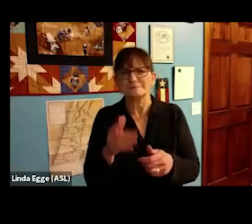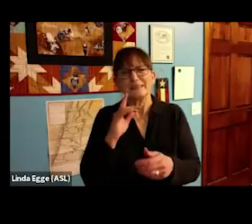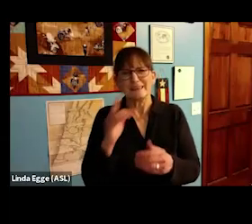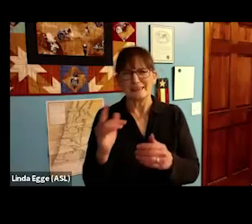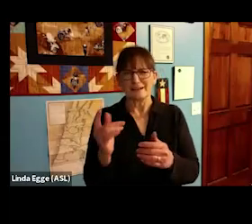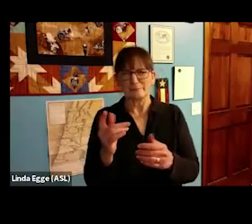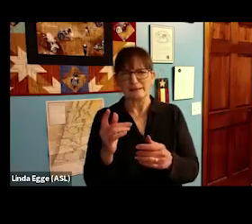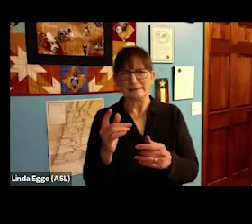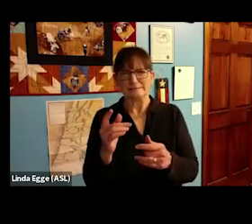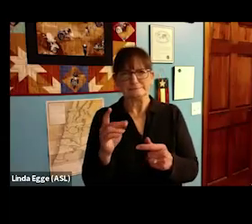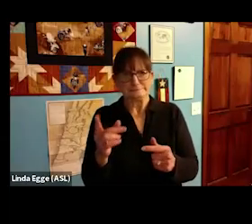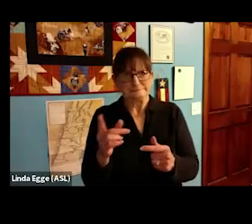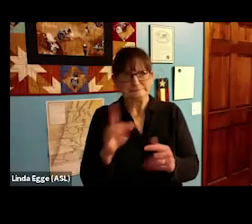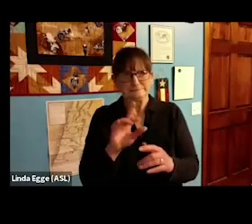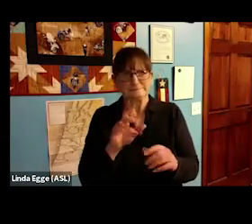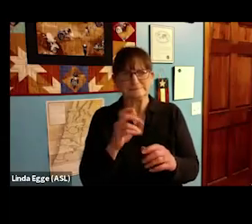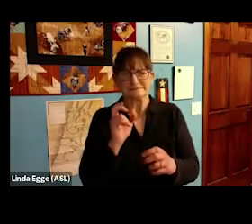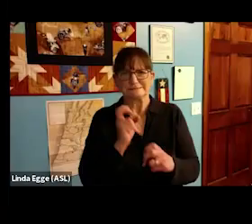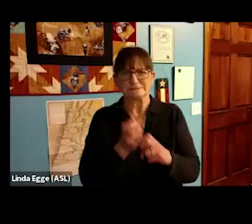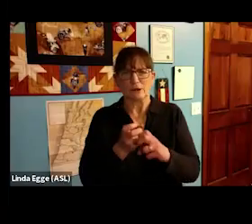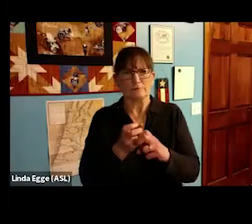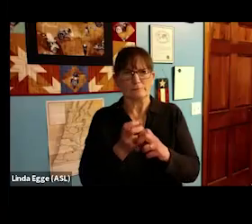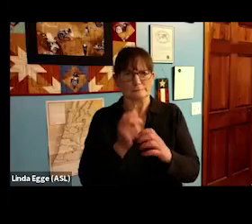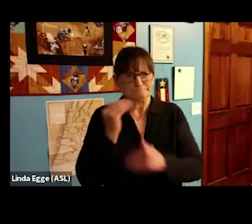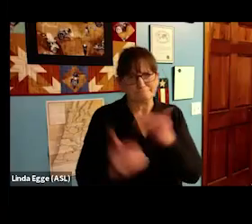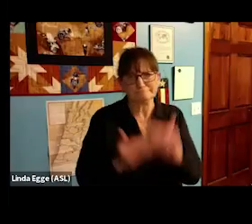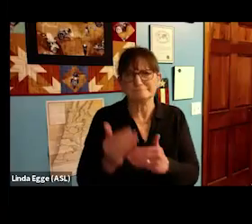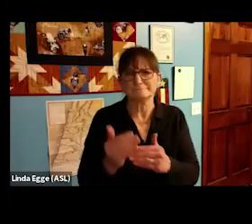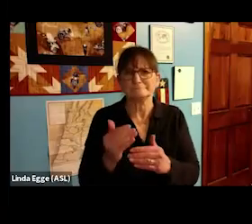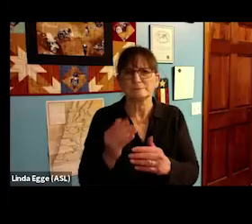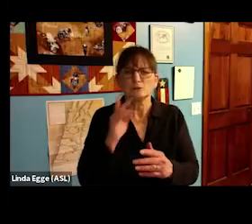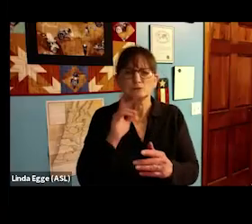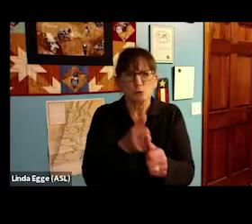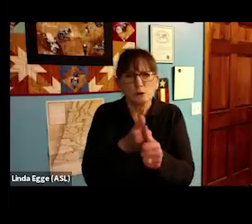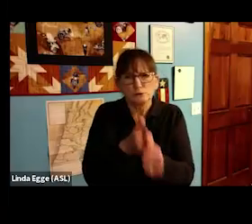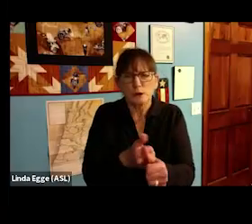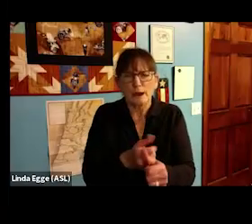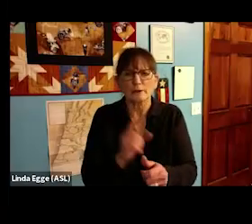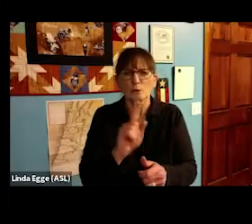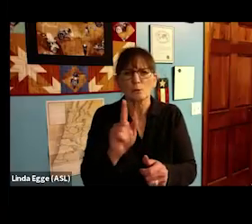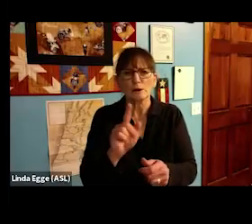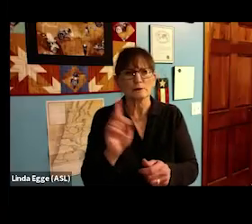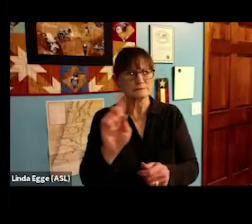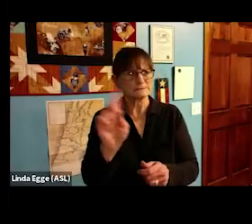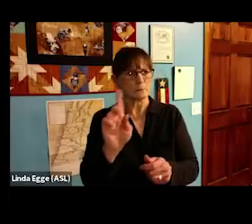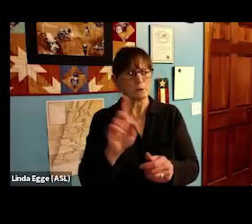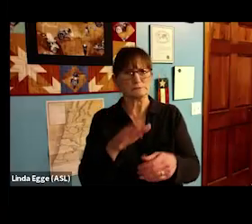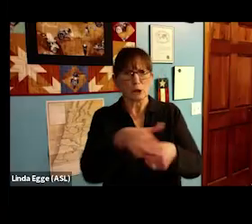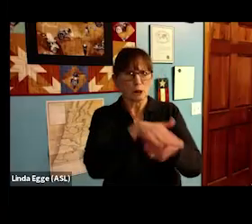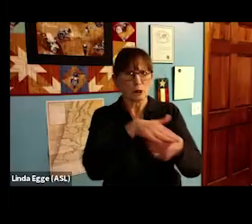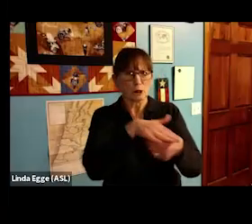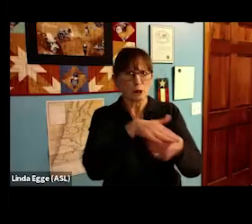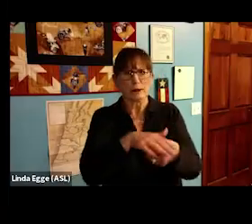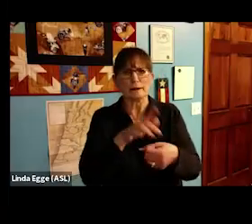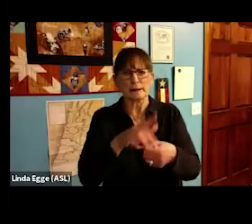Así que solo quería señalar esa intencionalidad sobre cómo hacemos este trabajo